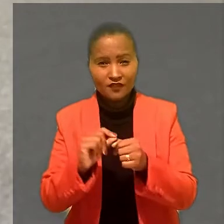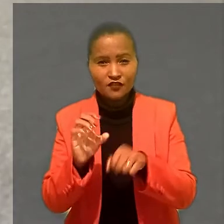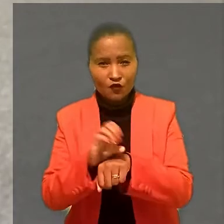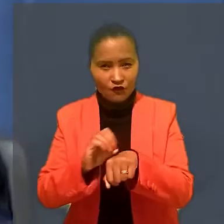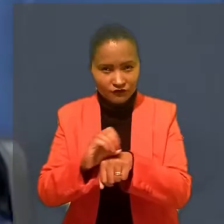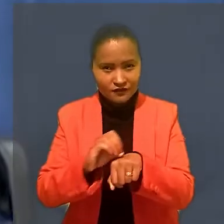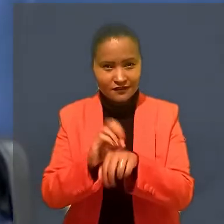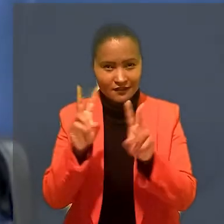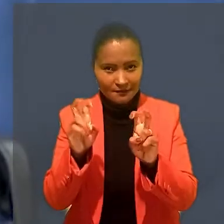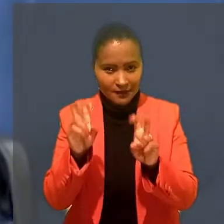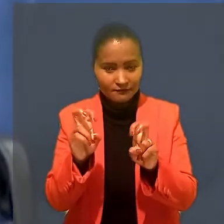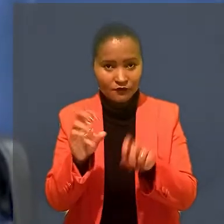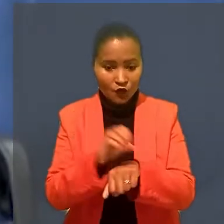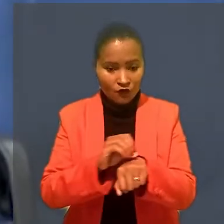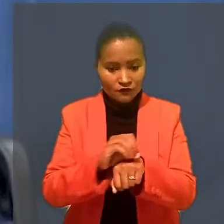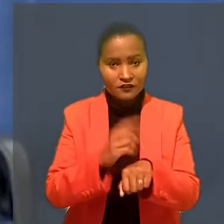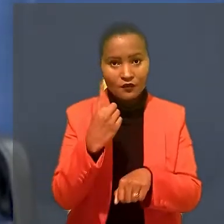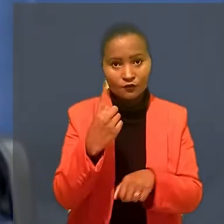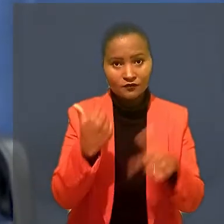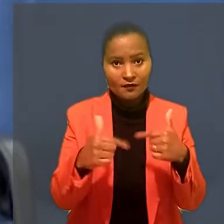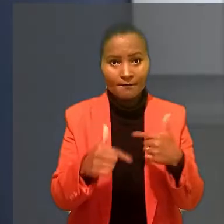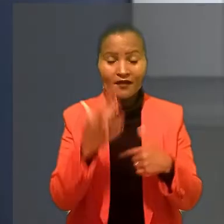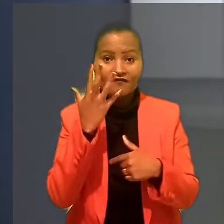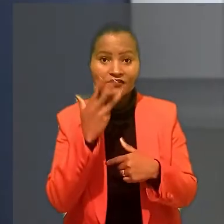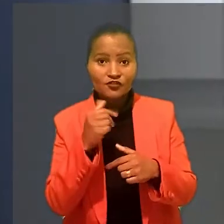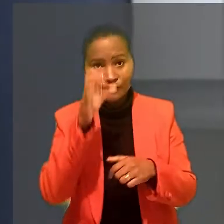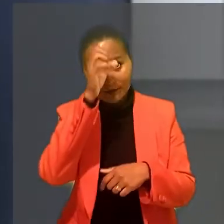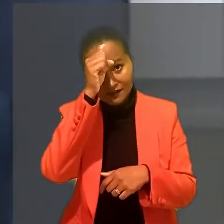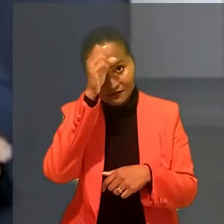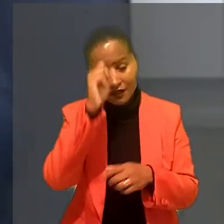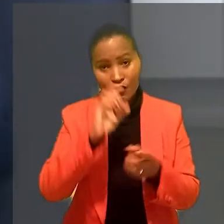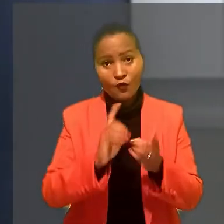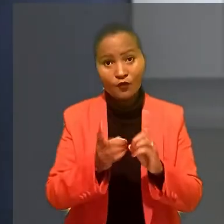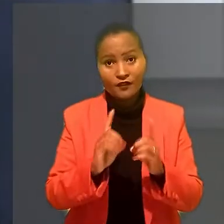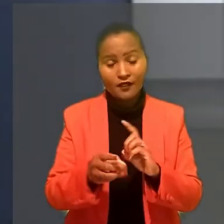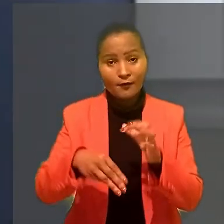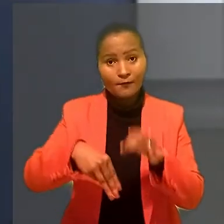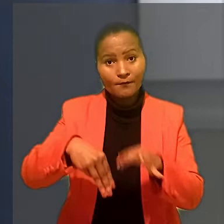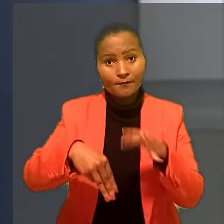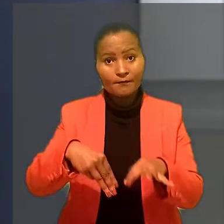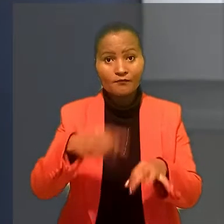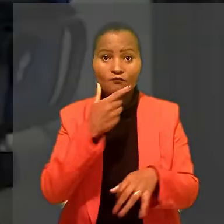A oficina um "Trabalho Infantil e Aprendizagem" foi coordenada pelo ministro Evandro Valadão,